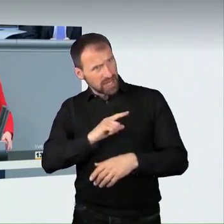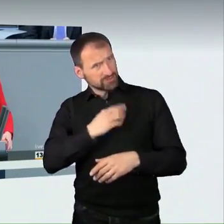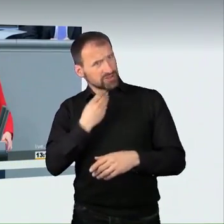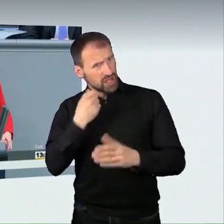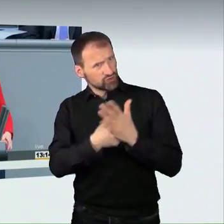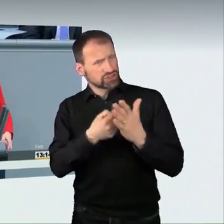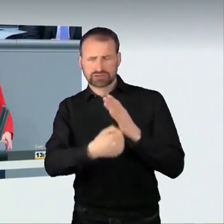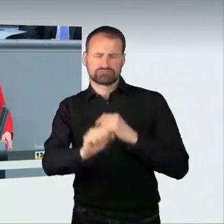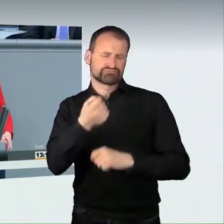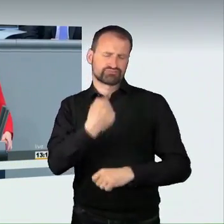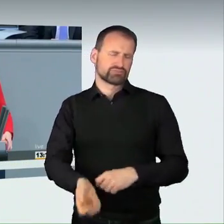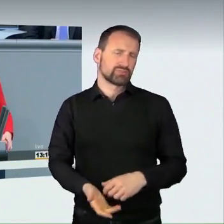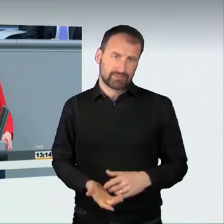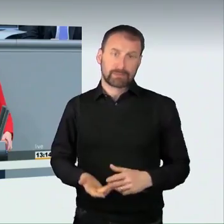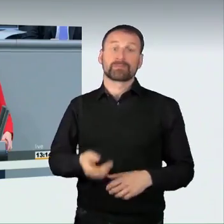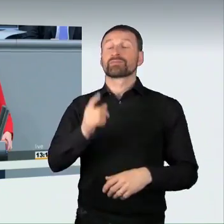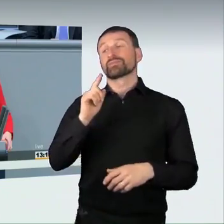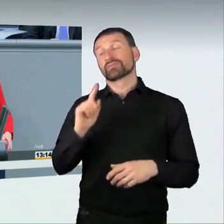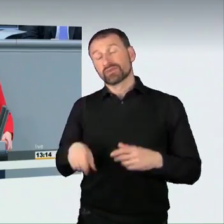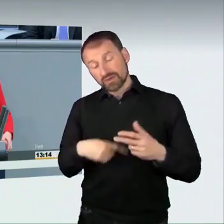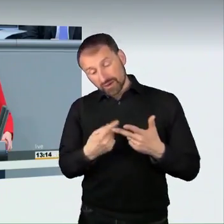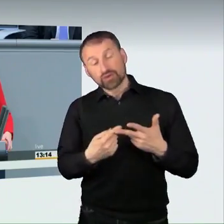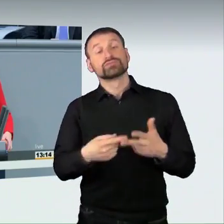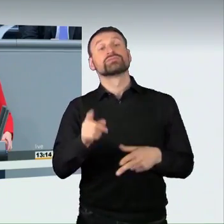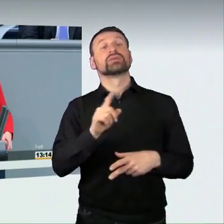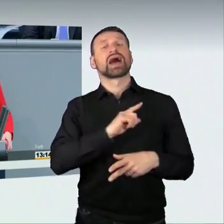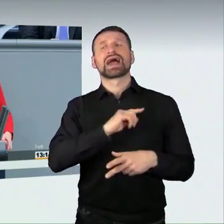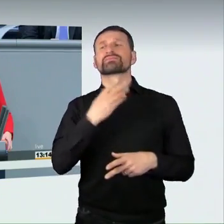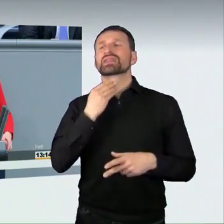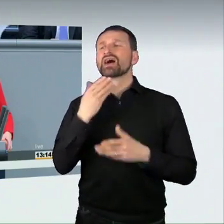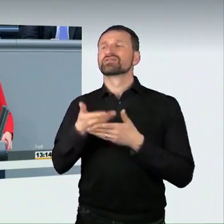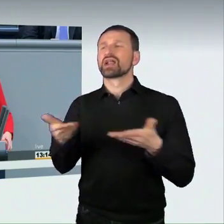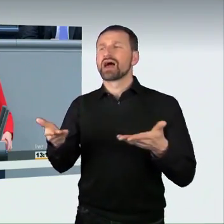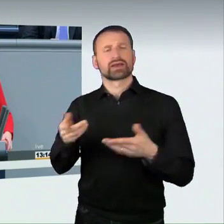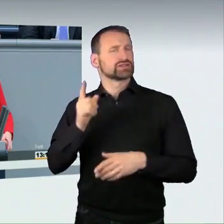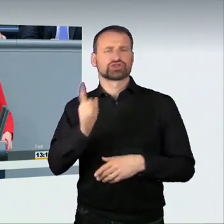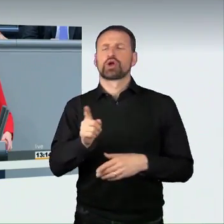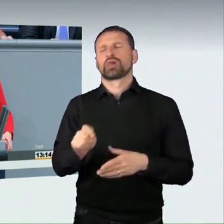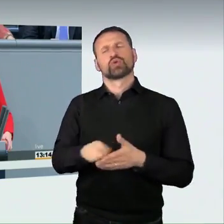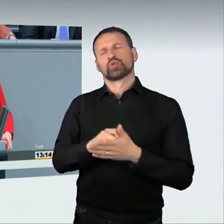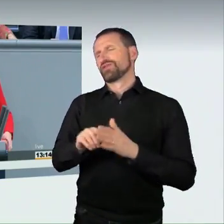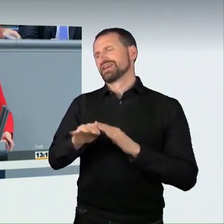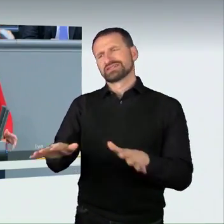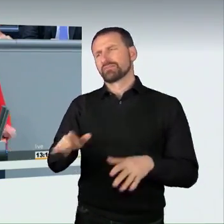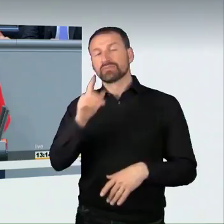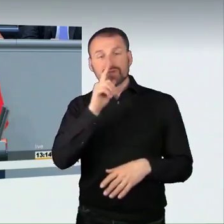nicht durchsetzen können. Außerdem soll eine Eigenbedarfsklage unwirksam sein, wenn den gekündigten Mieterinnen und Mietern nicht eine leerstehende Wohnung